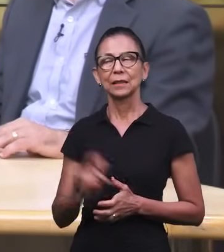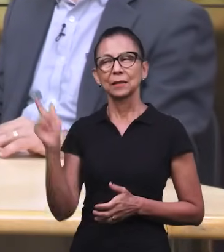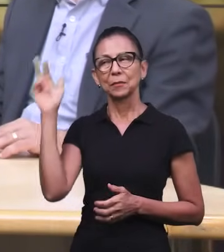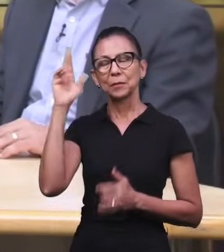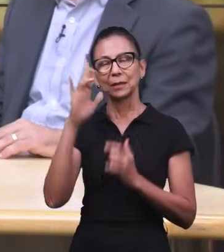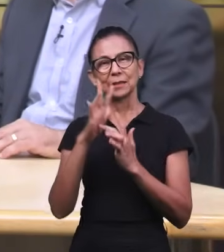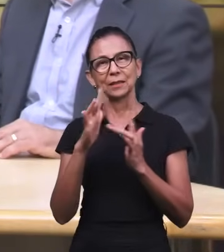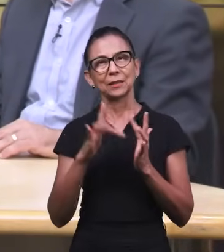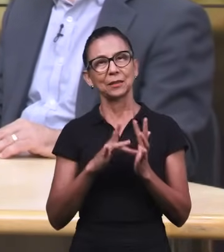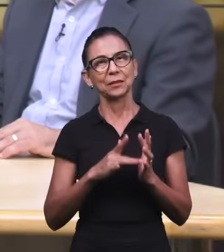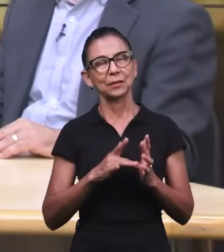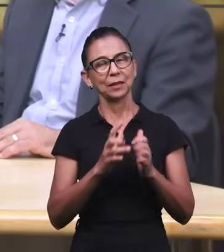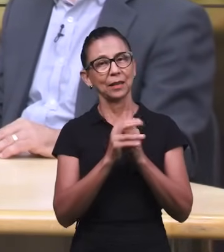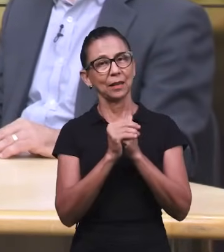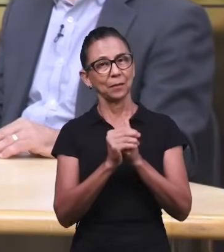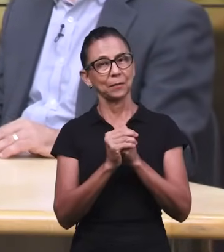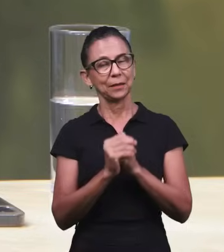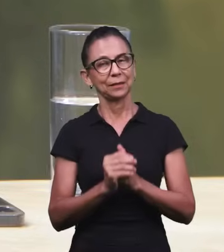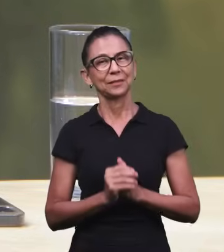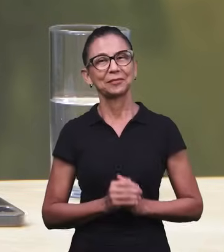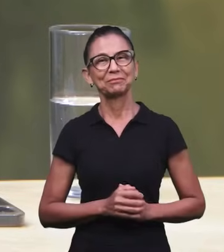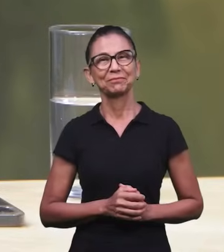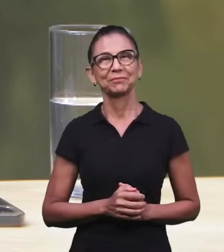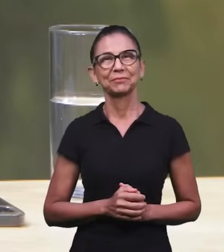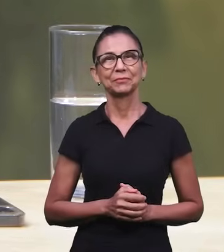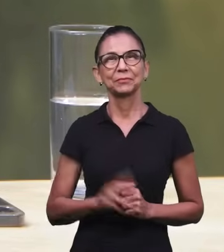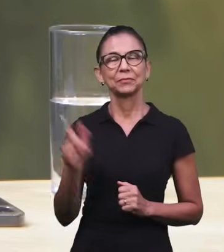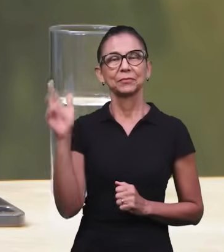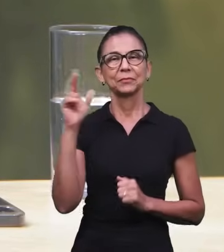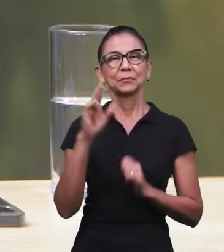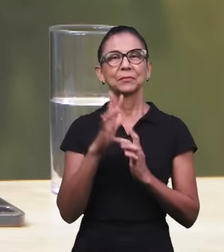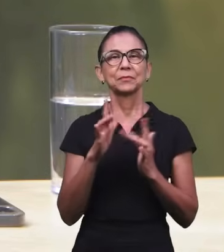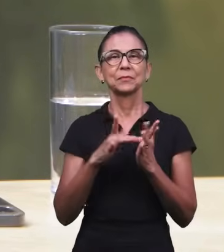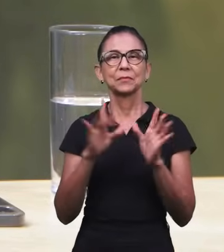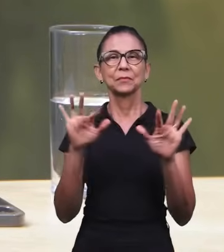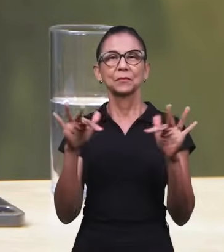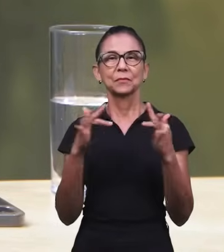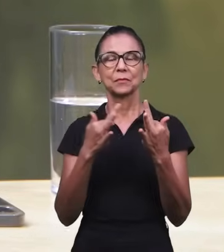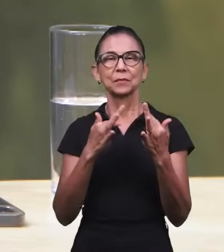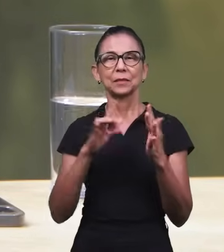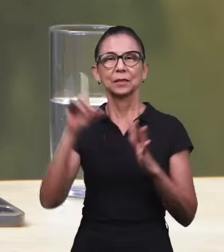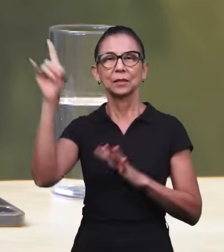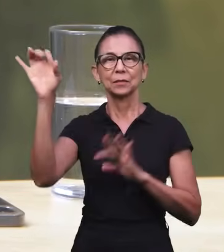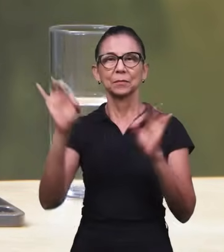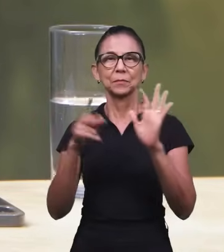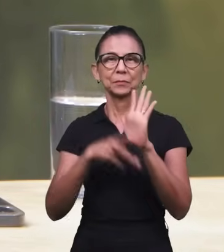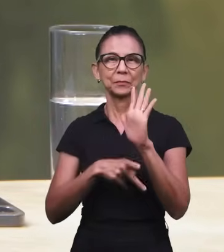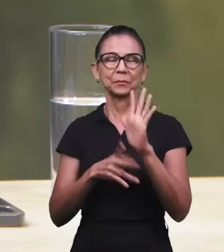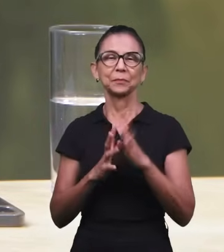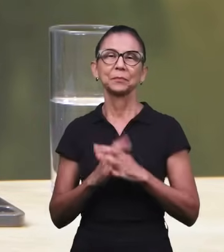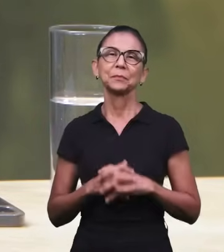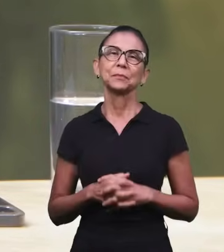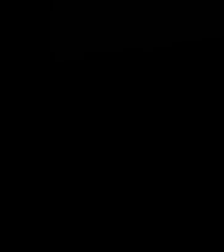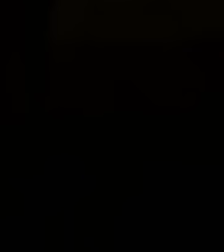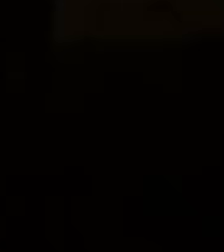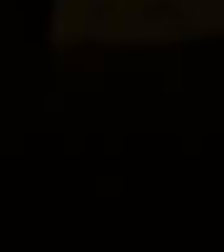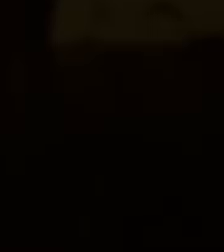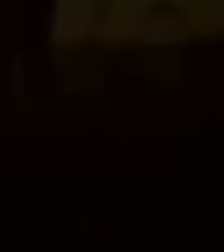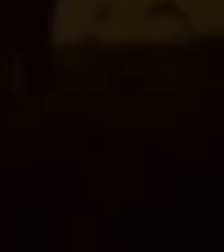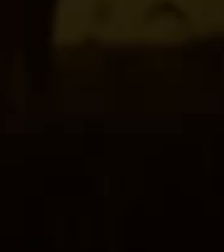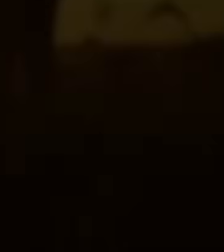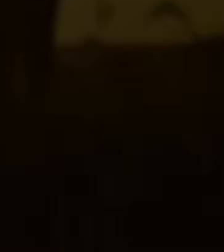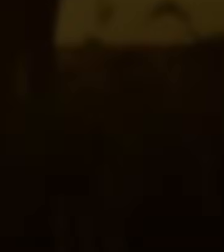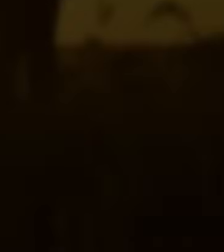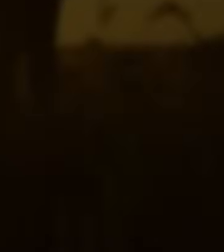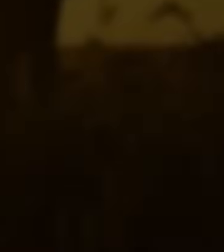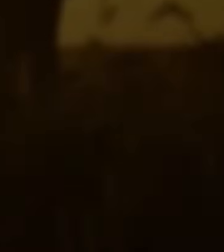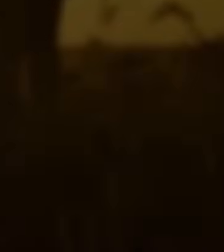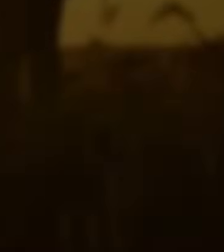a paz do Senhor então paz do Senhor amém a paz do senhor para você e família um projeto de [Música]